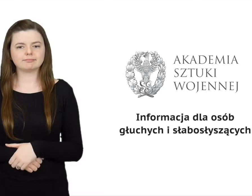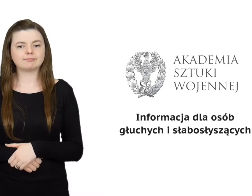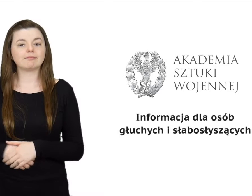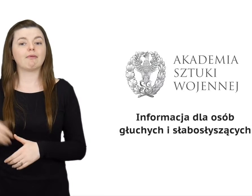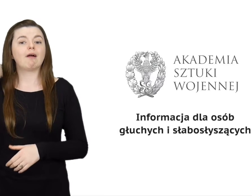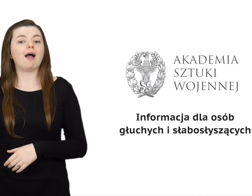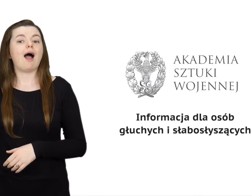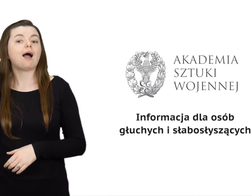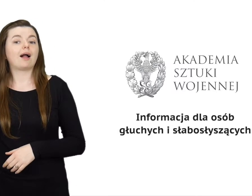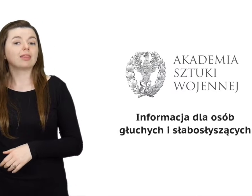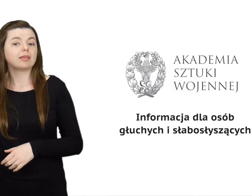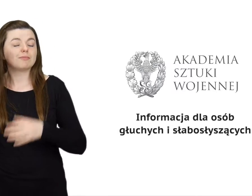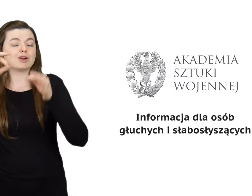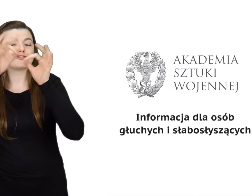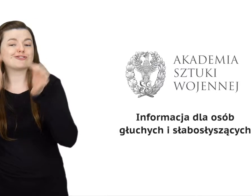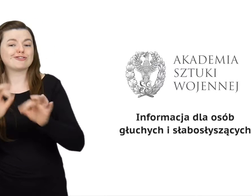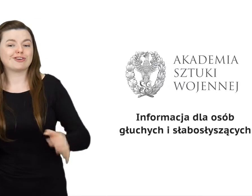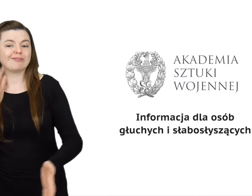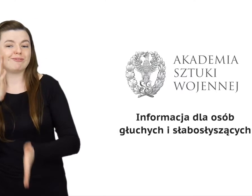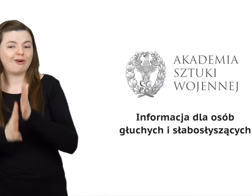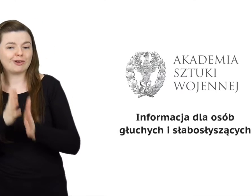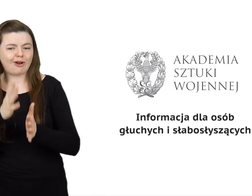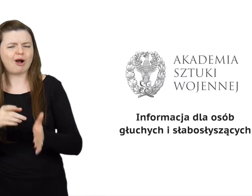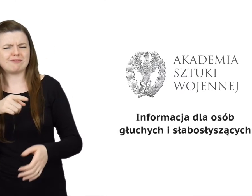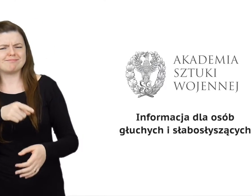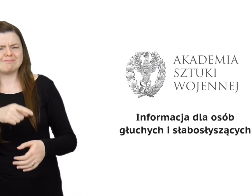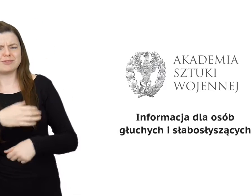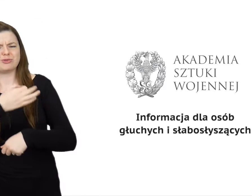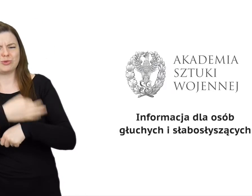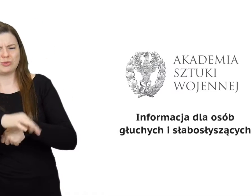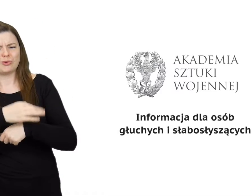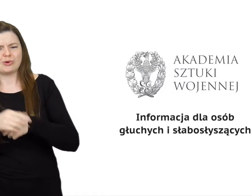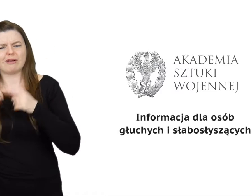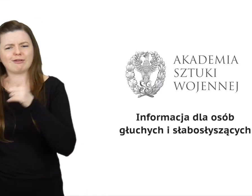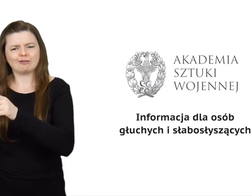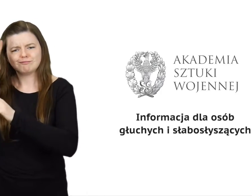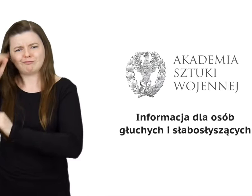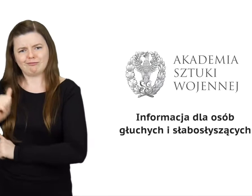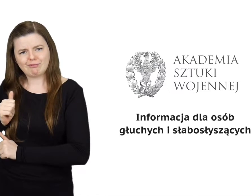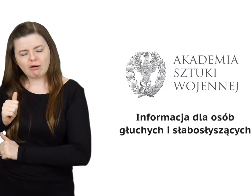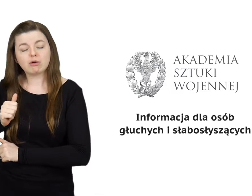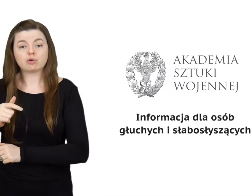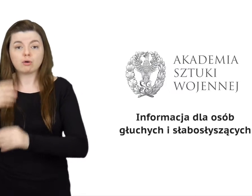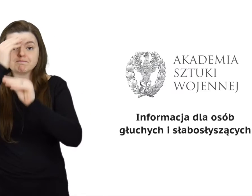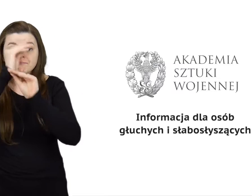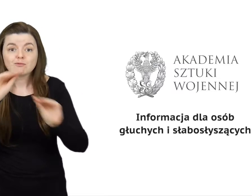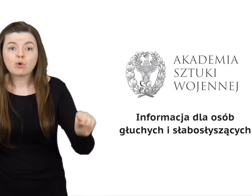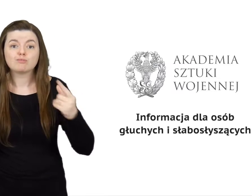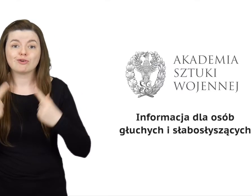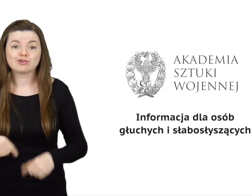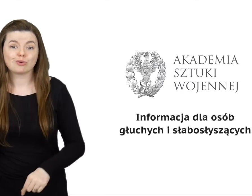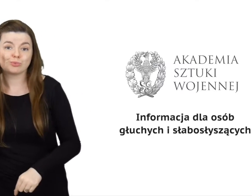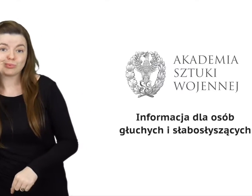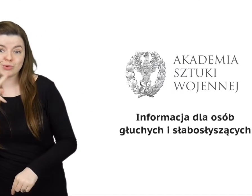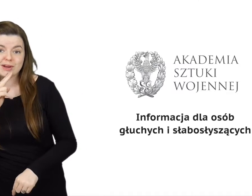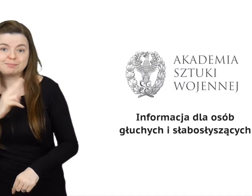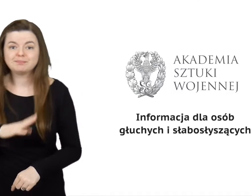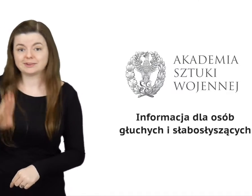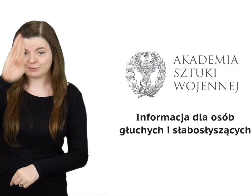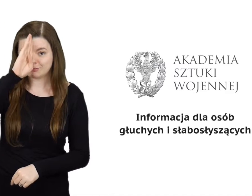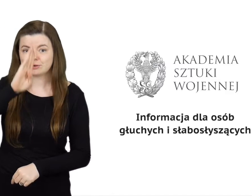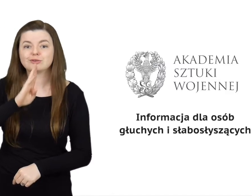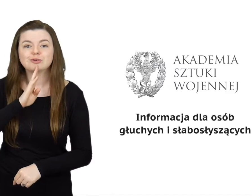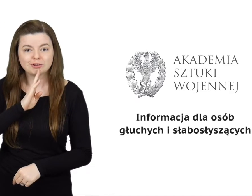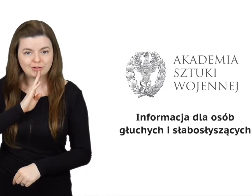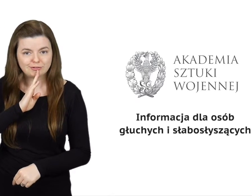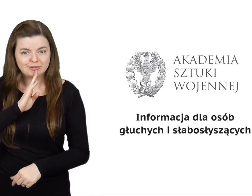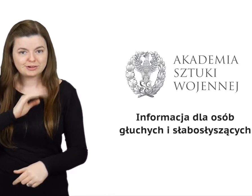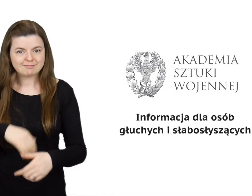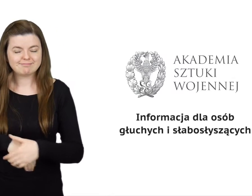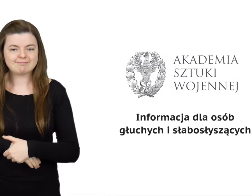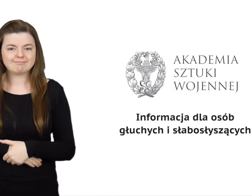Informacja dla osób głuchych i słabosłyszących.